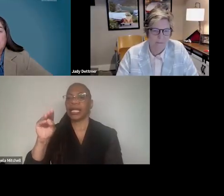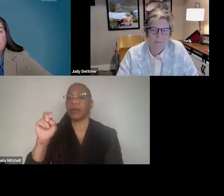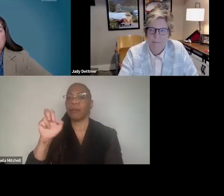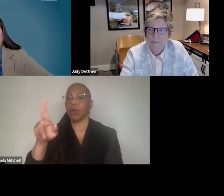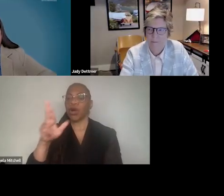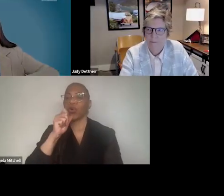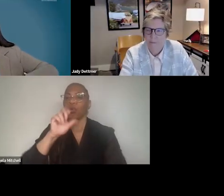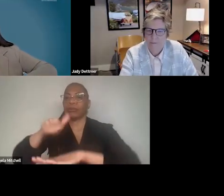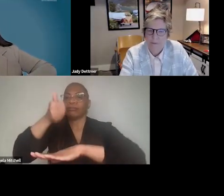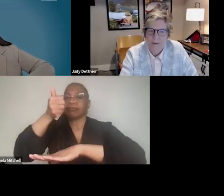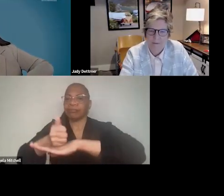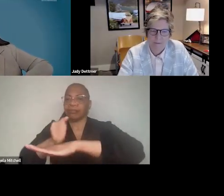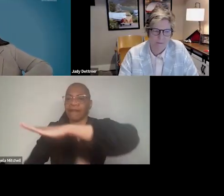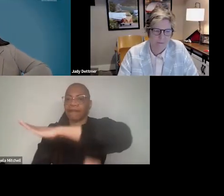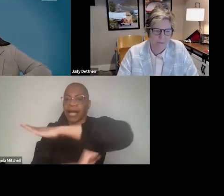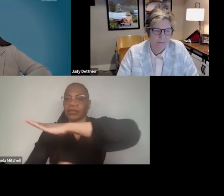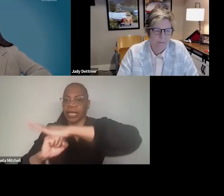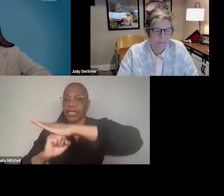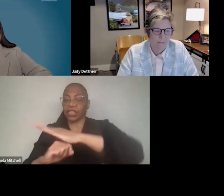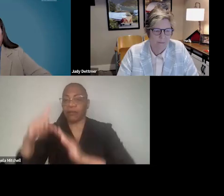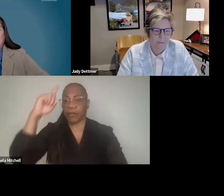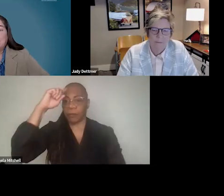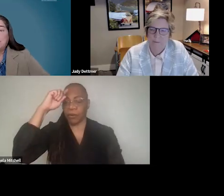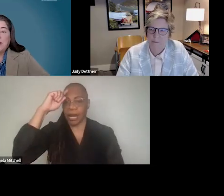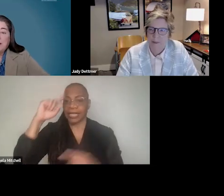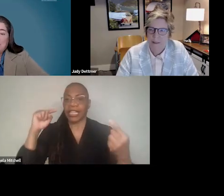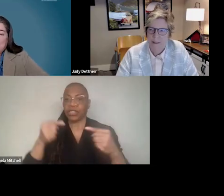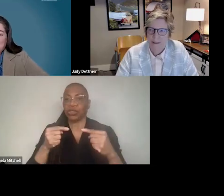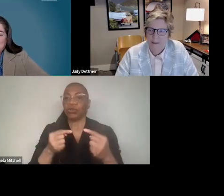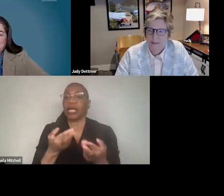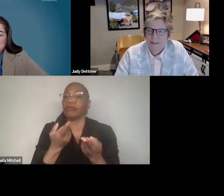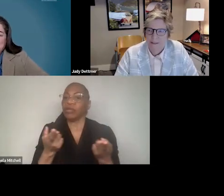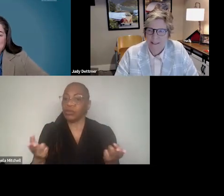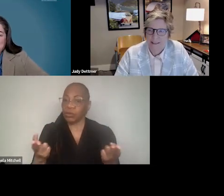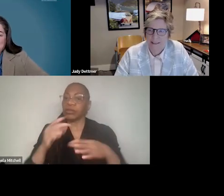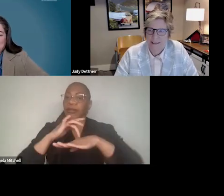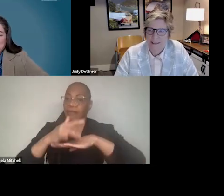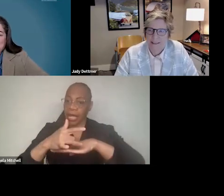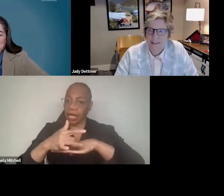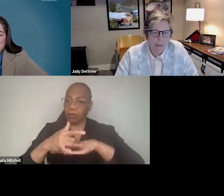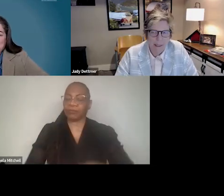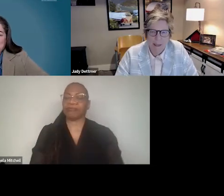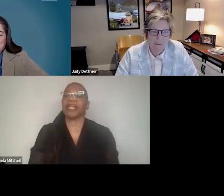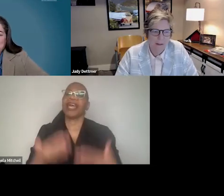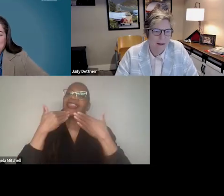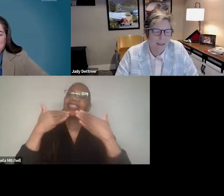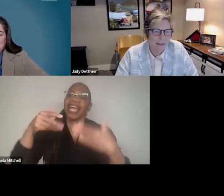y los recursos que están disponibles para ustedes. ¿Judy? Genial, muchas gracias, Pam.